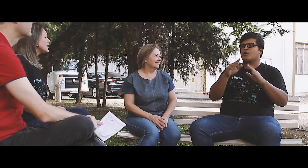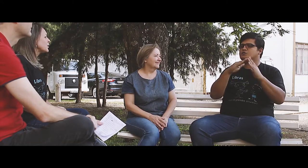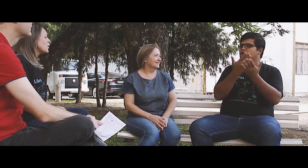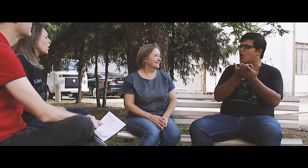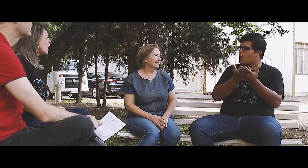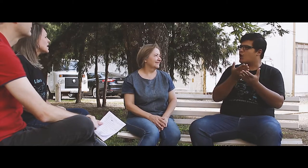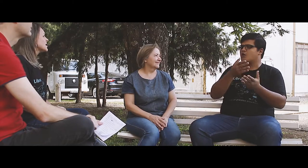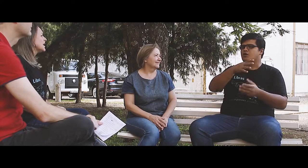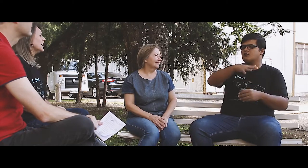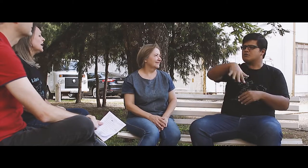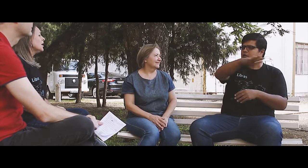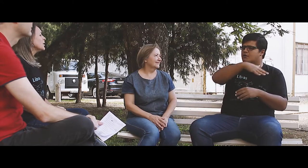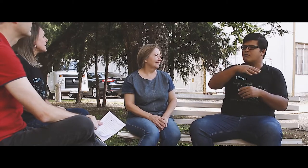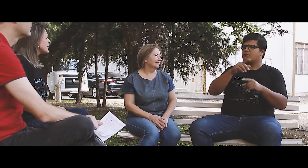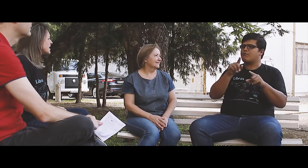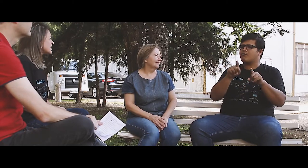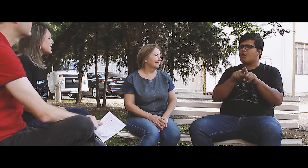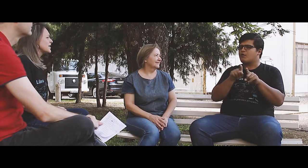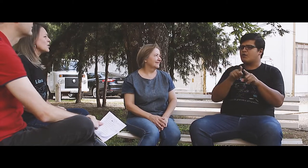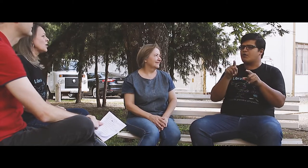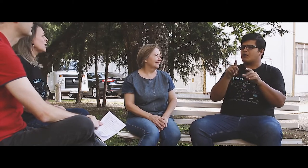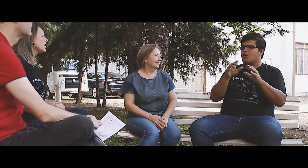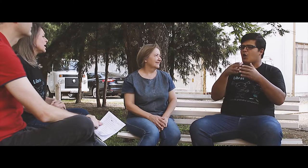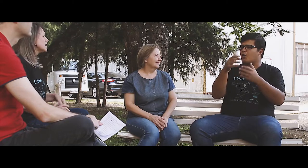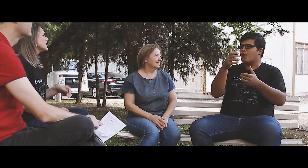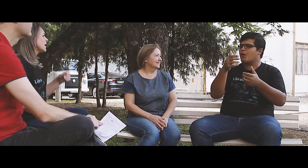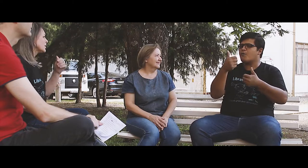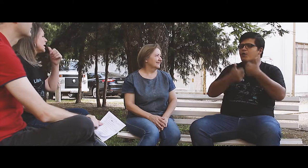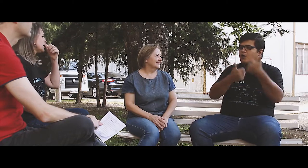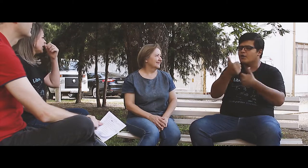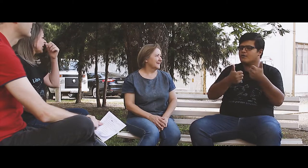preconceituosa, muitas vezes nas escolas acontece isso